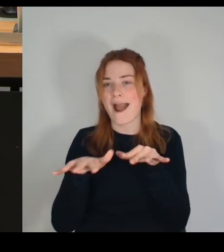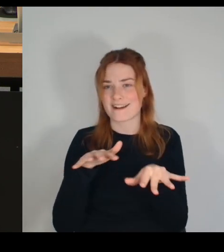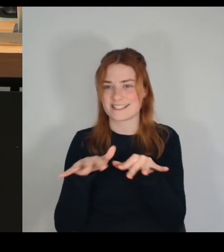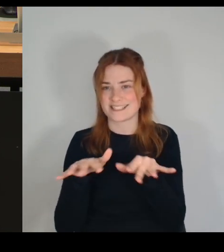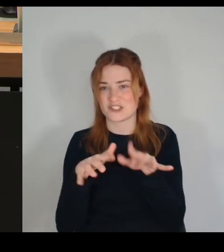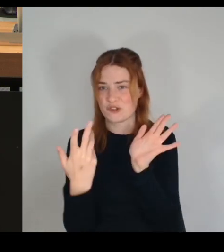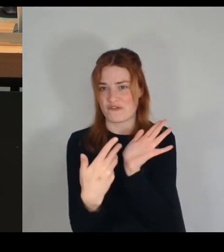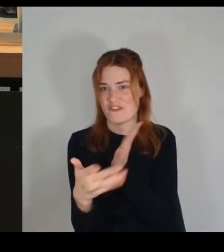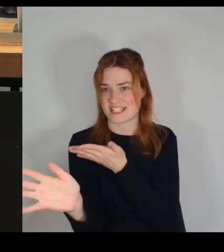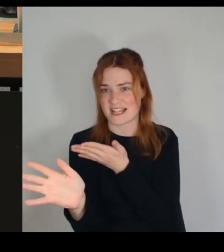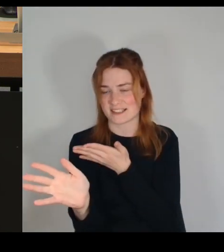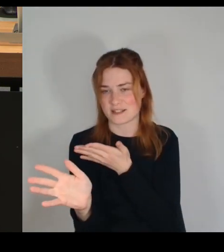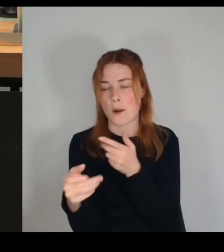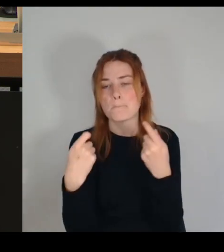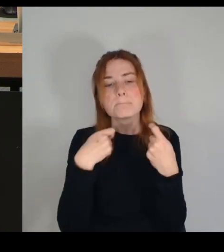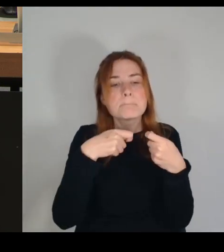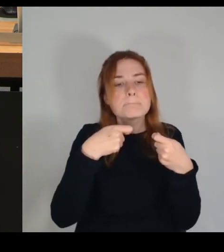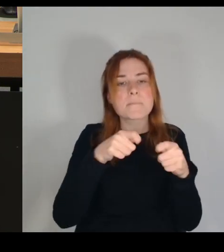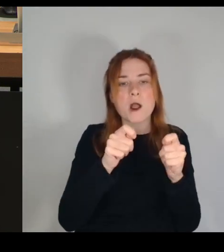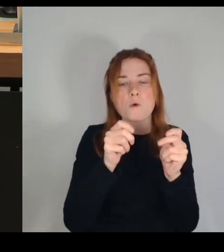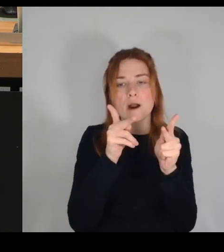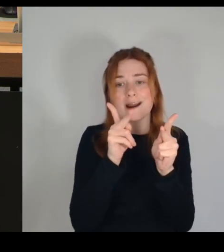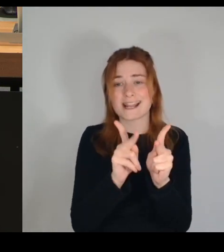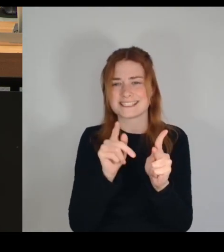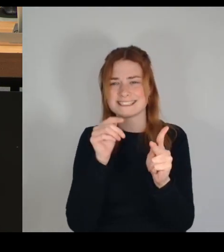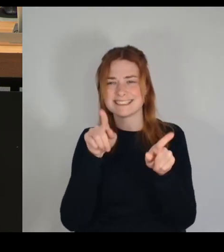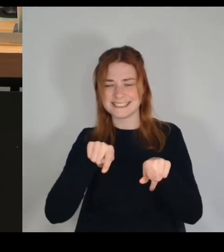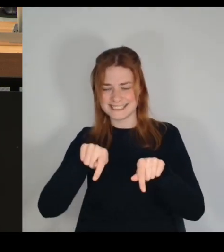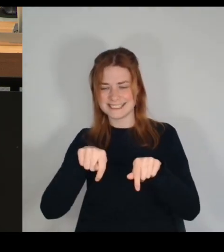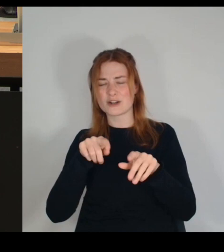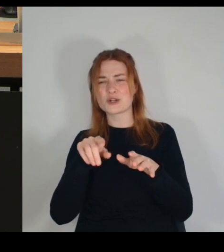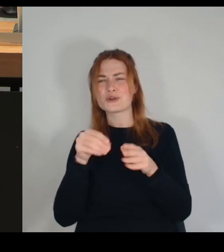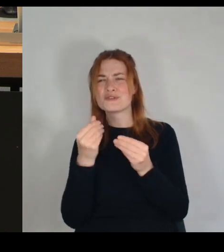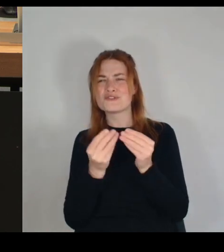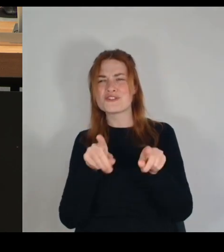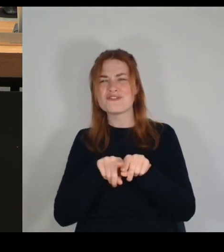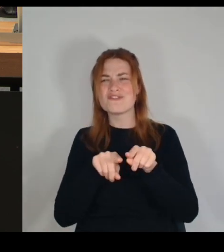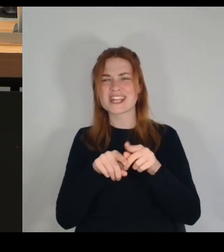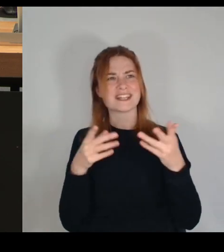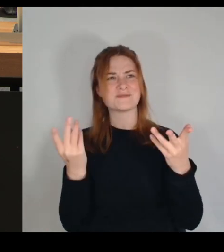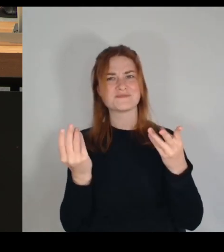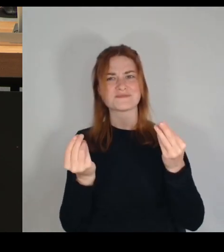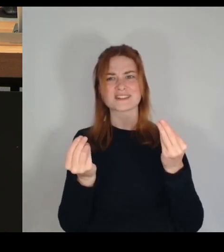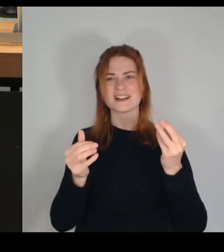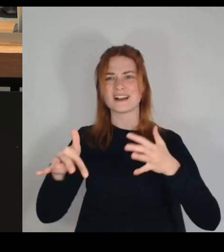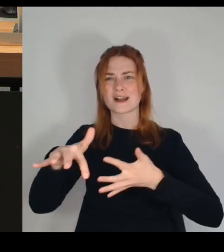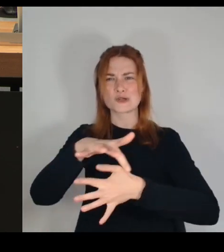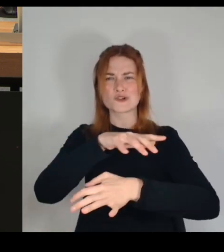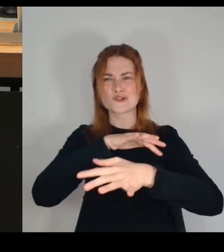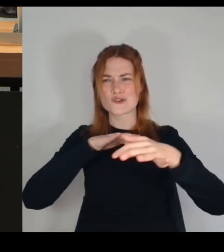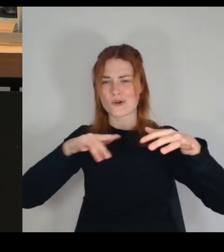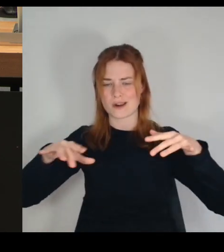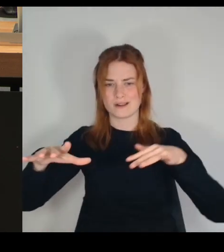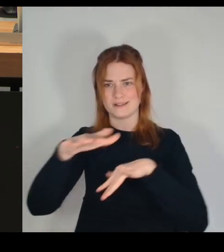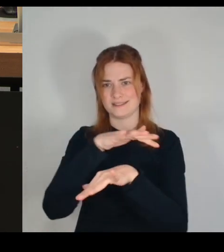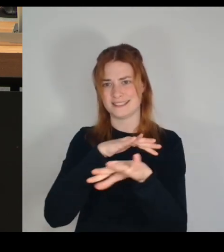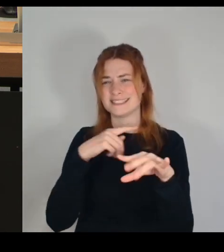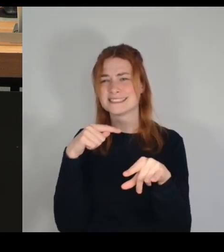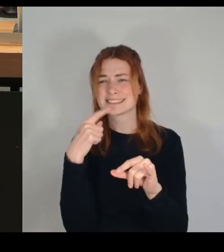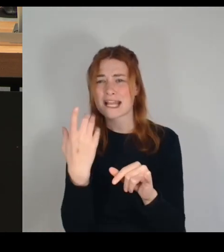Sie versuchen, mit Ihren Sommersandalen durch diesen Dschungel zu kommen. Und das dauert eben 20 bis 30 Jahre, bis hinten bei rauskommt.